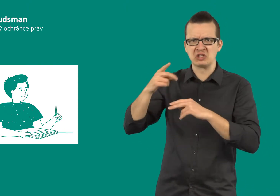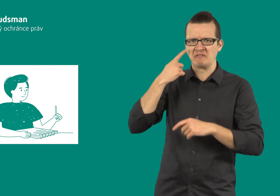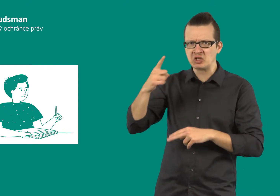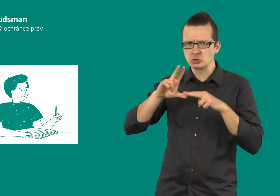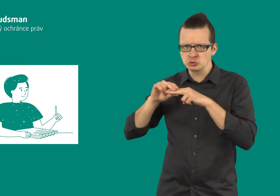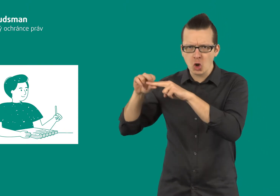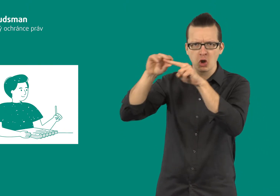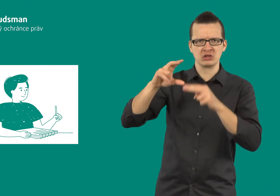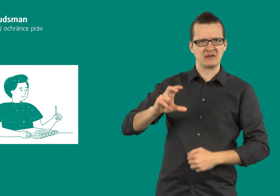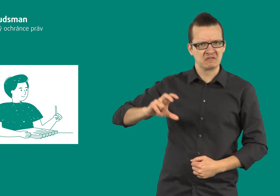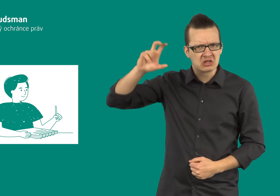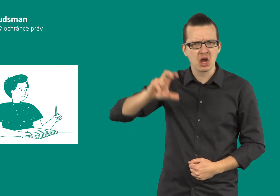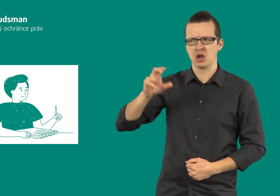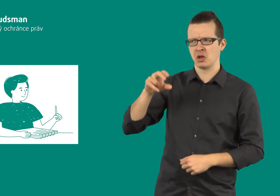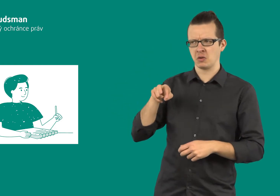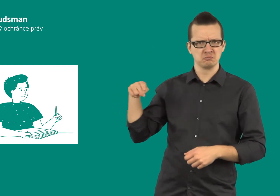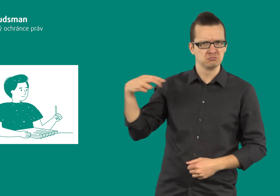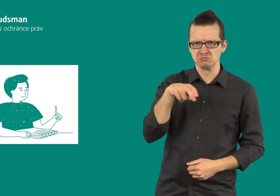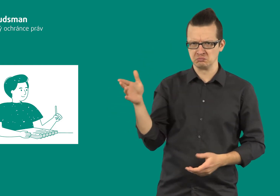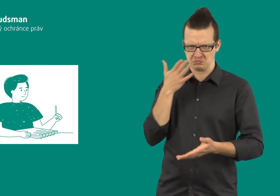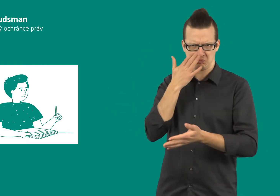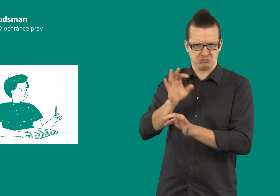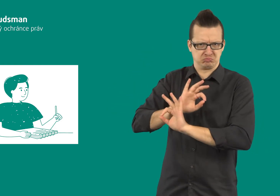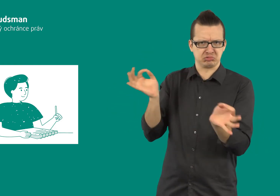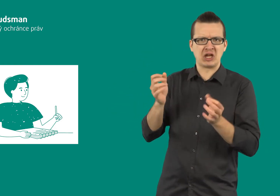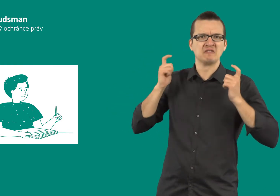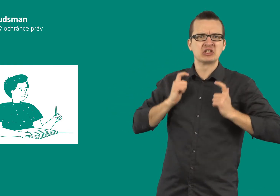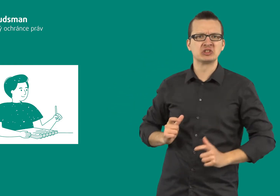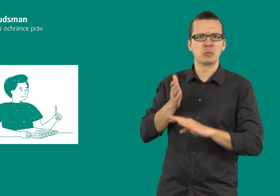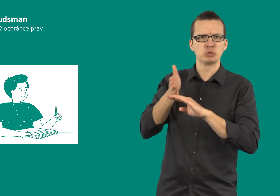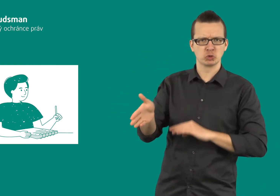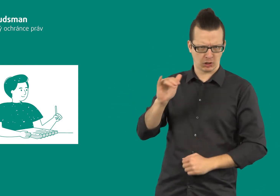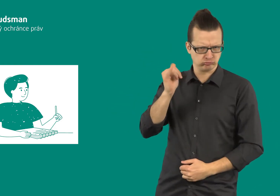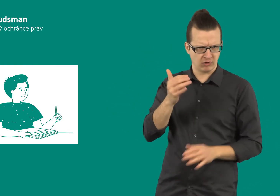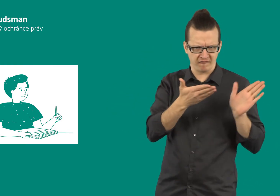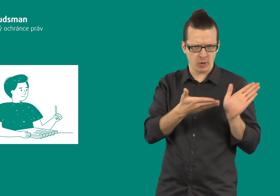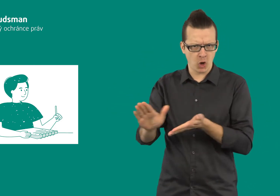Vidí tam schody, výtah, je to průchozí. Vidí, že že je to přístupné,